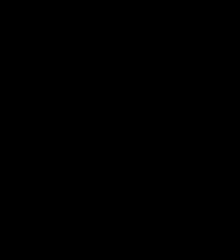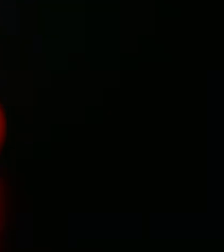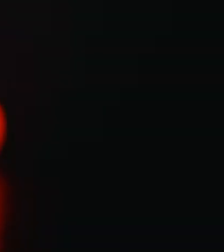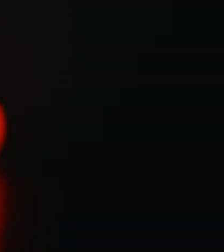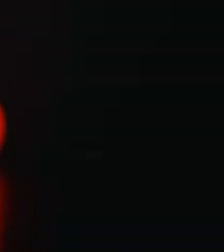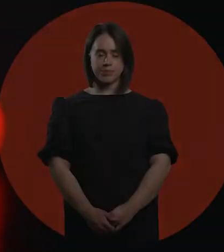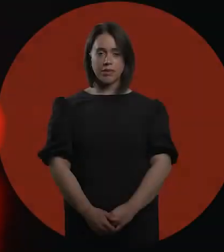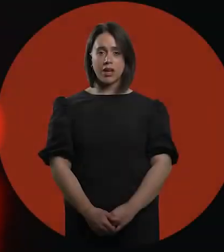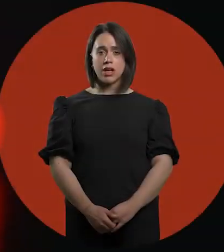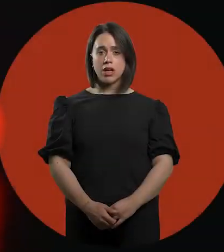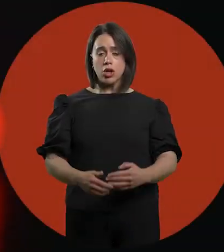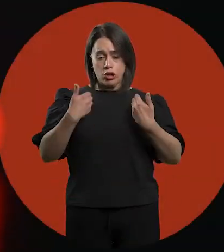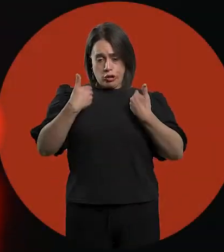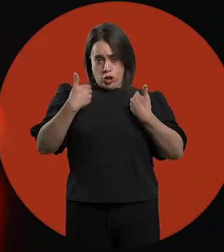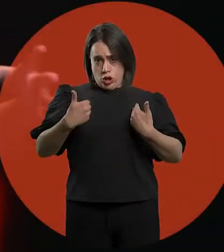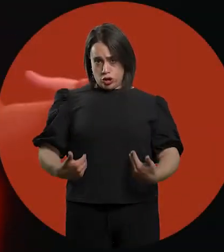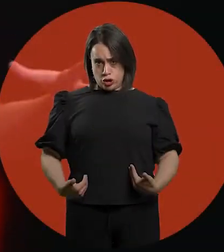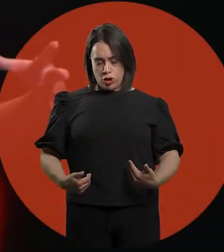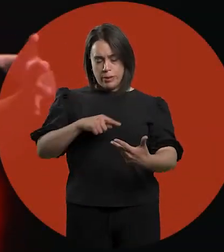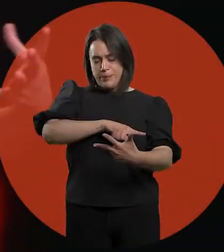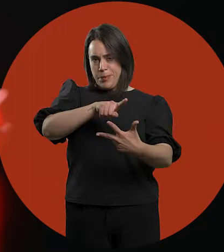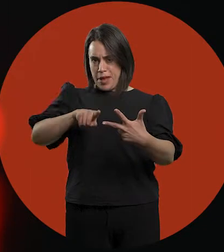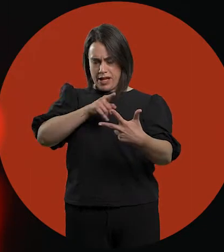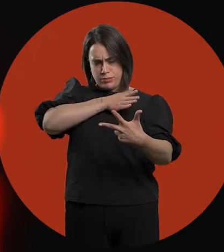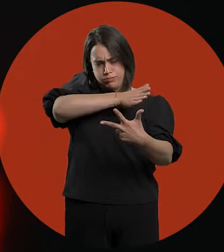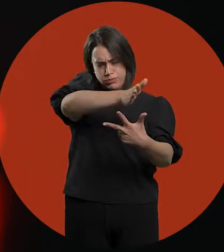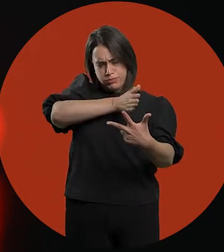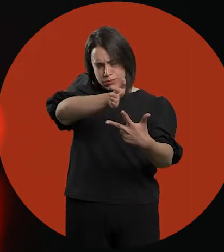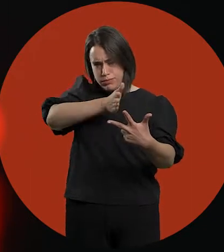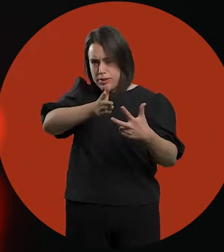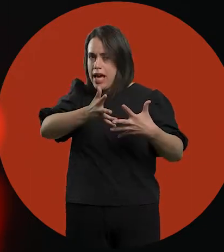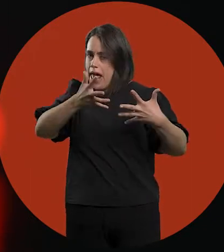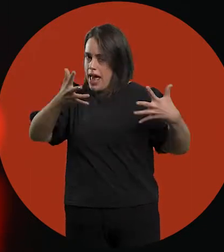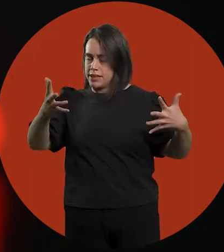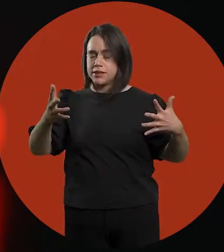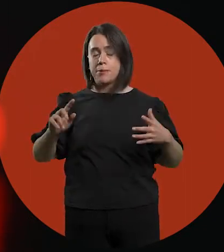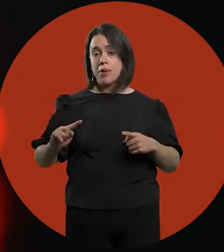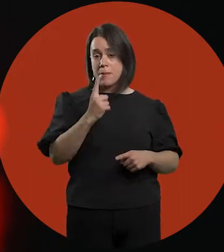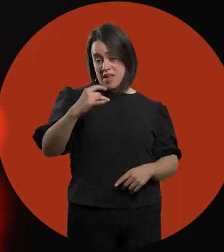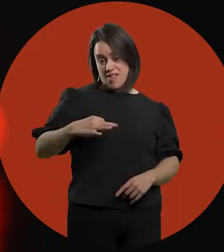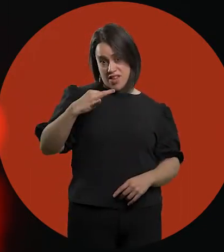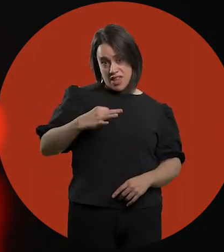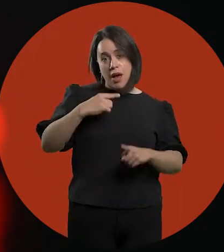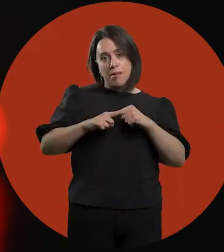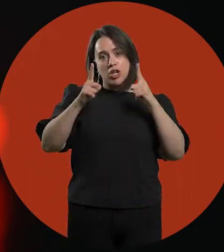Yo me defino en tres partes amplias. Tanto de mi vida como de mi personalidad.